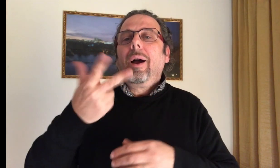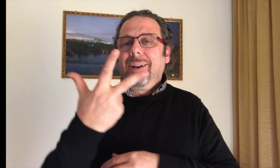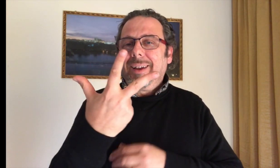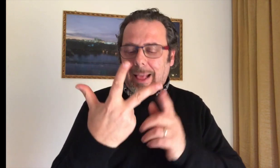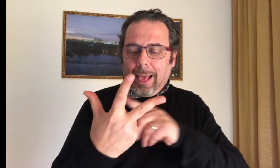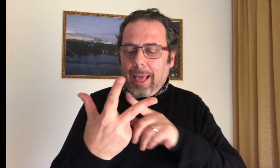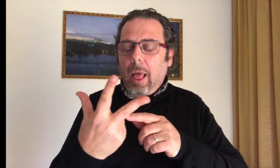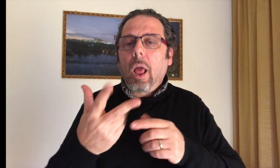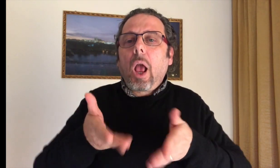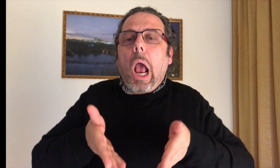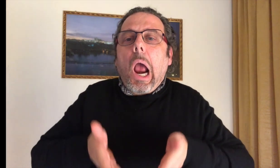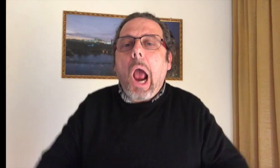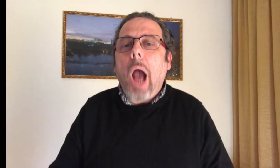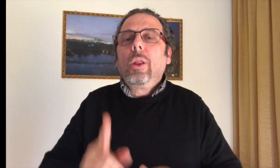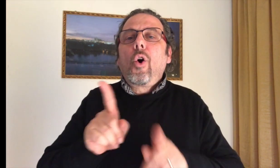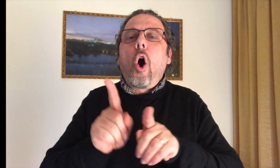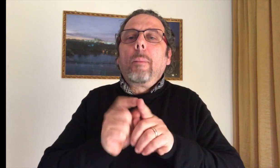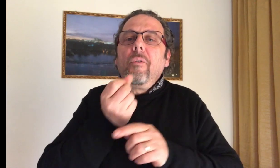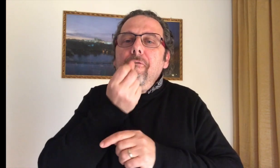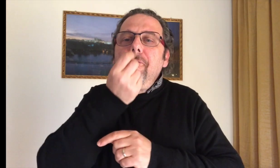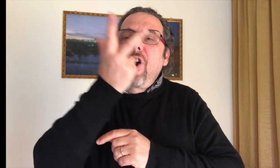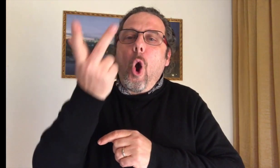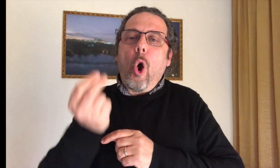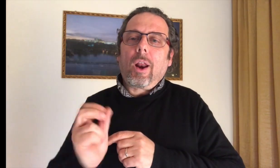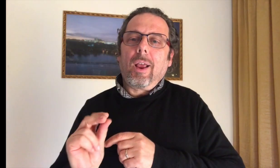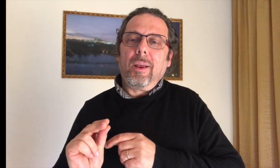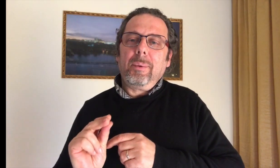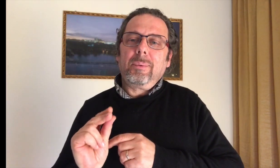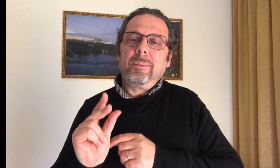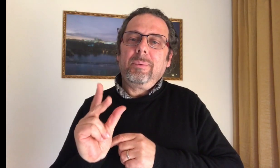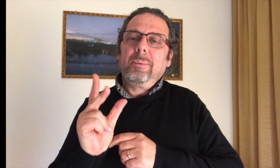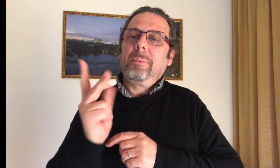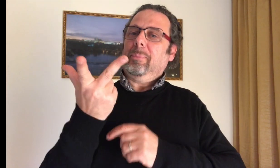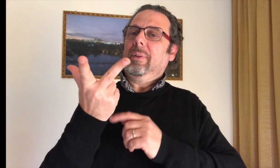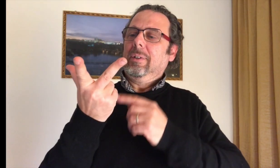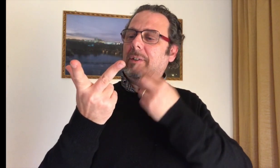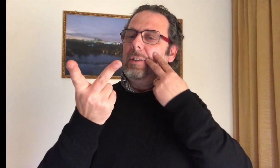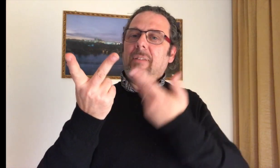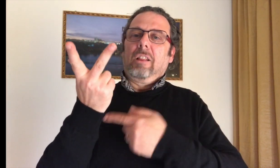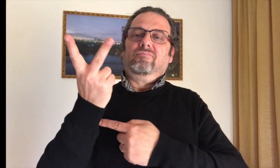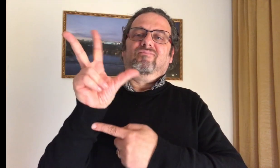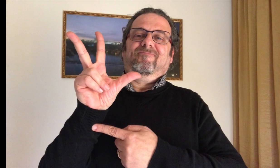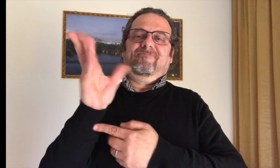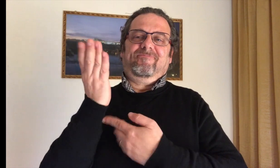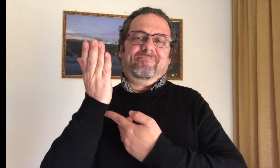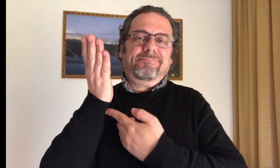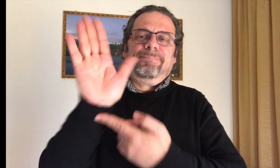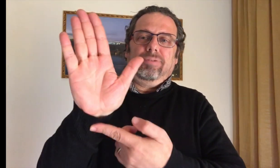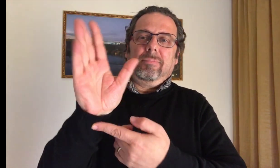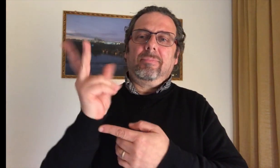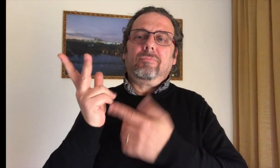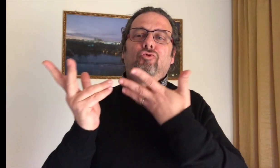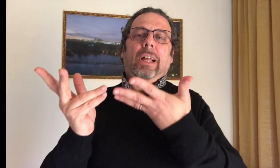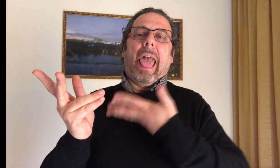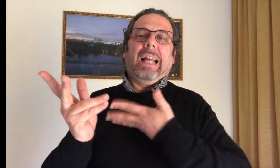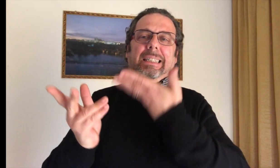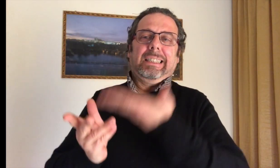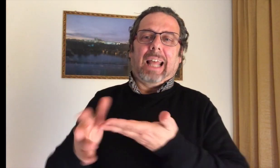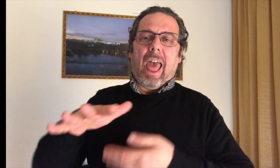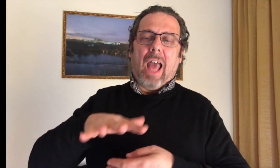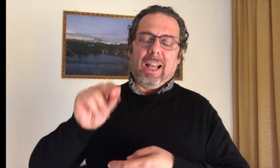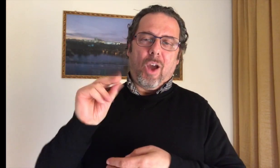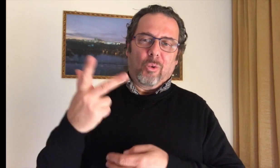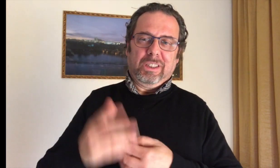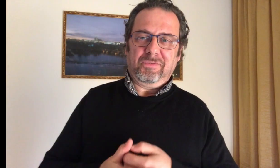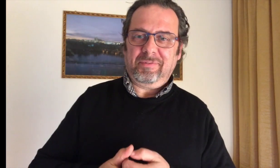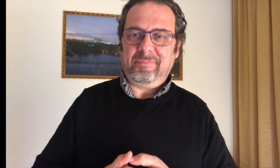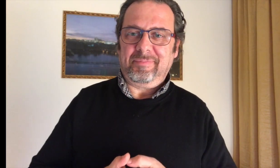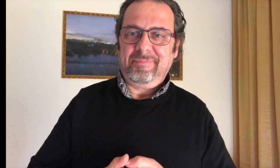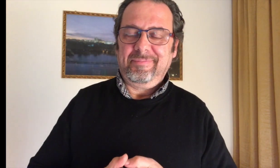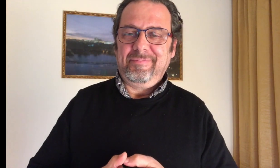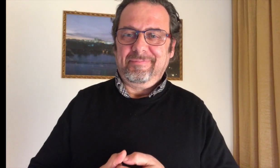indica la nascita, come un fiore che sboccia così tanto visibile che diventa SOLARE e che esiste l’Area USF!